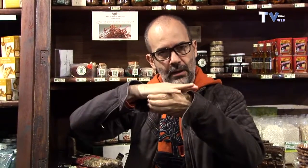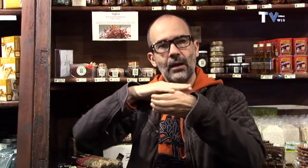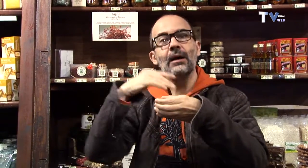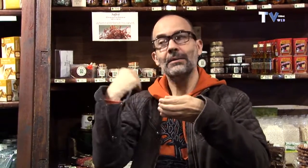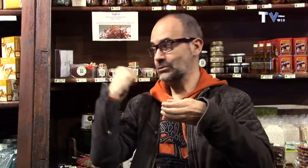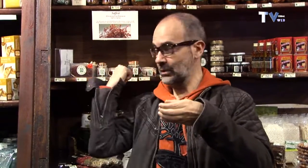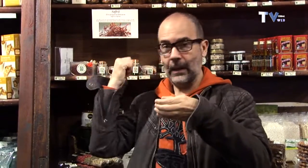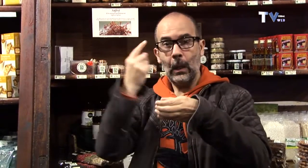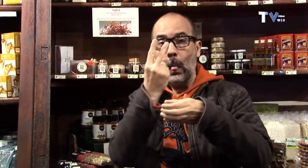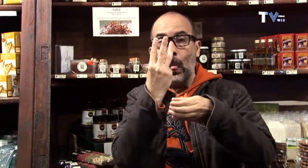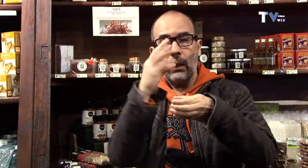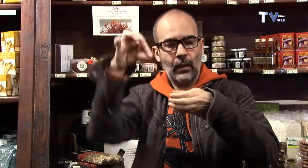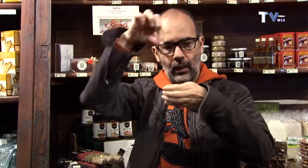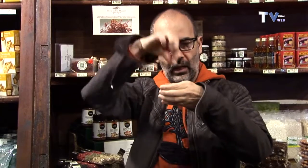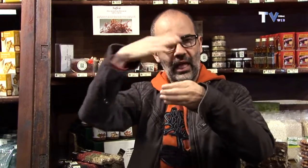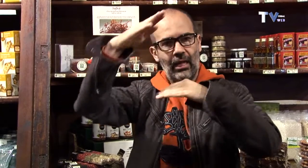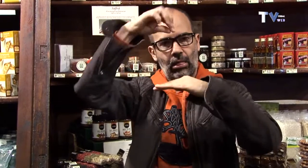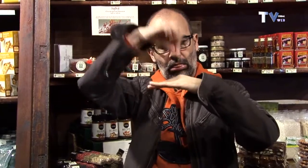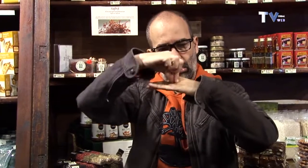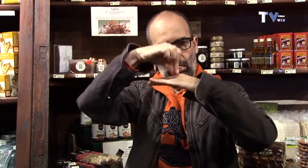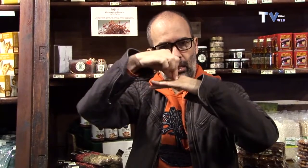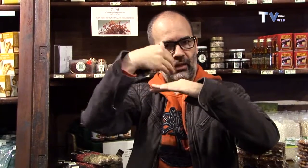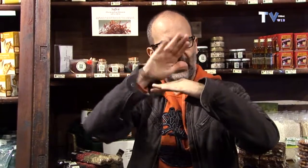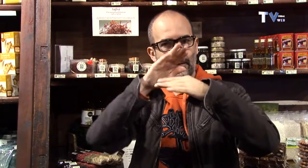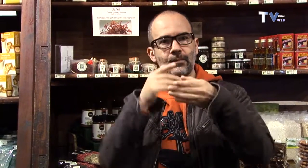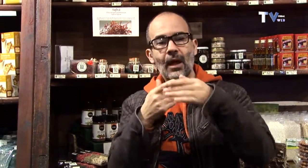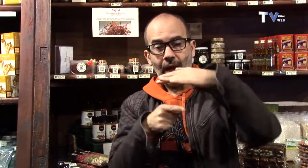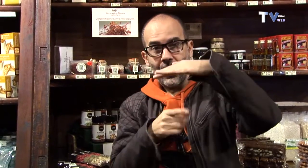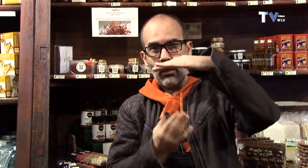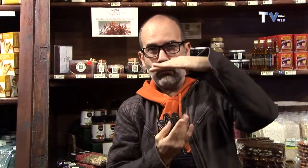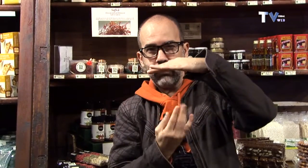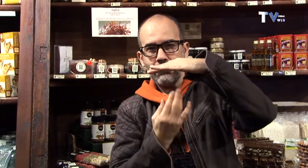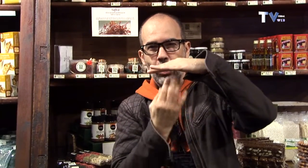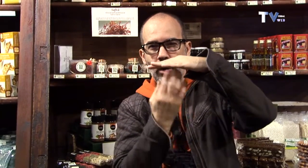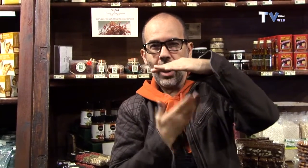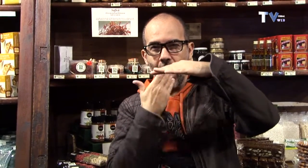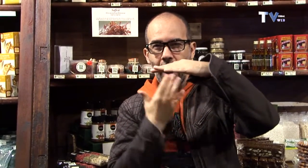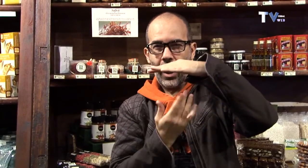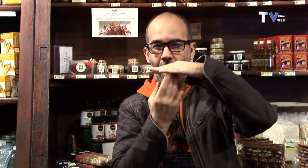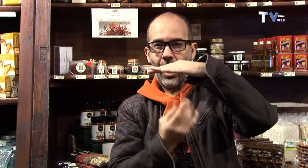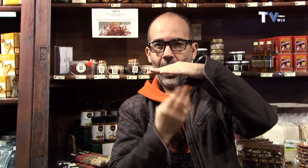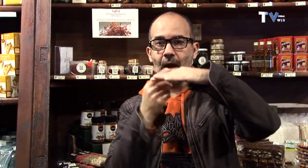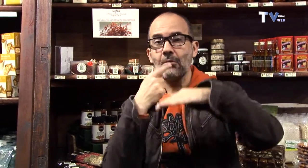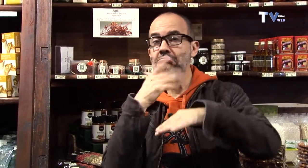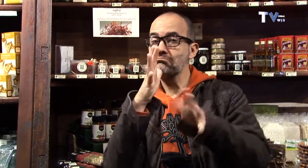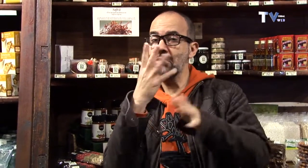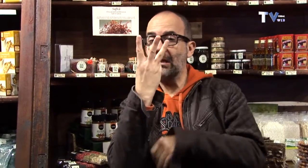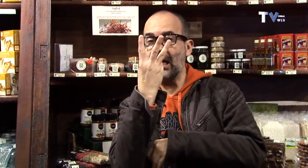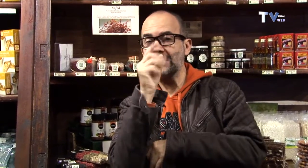lo tapáis con un papel fino y encima ponéis algunos hilos de azafrán